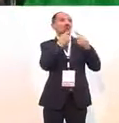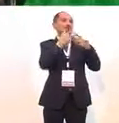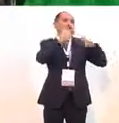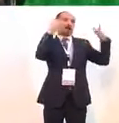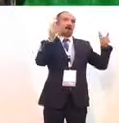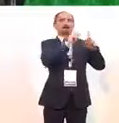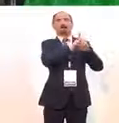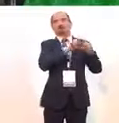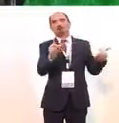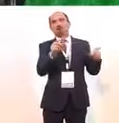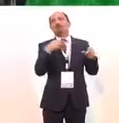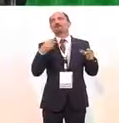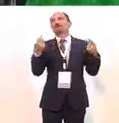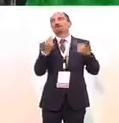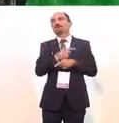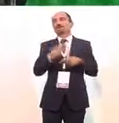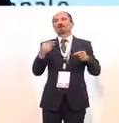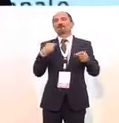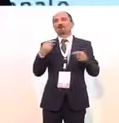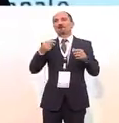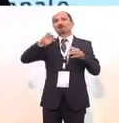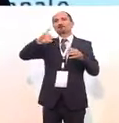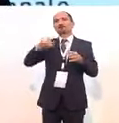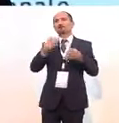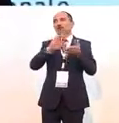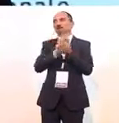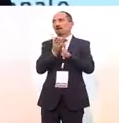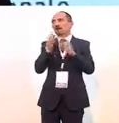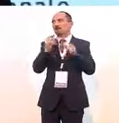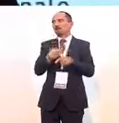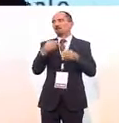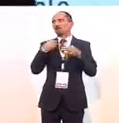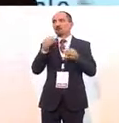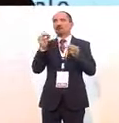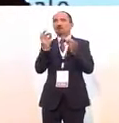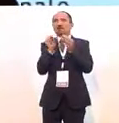dire dire che il Jobs act ha funzionato anche grazie agli incentivi. Grazie all’articolo